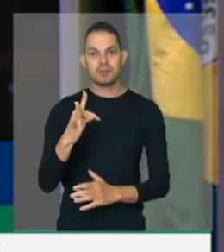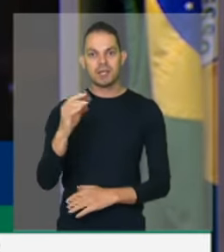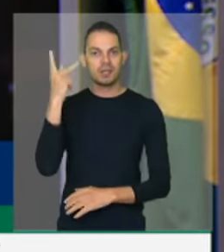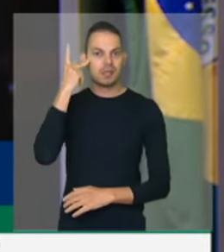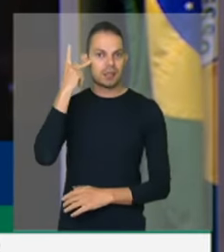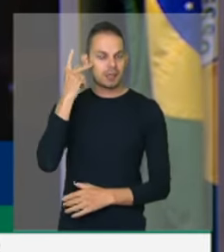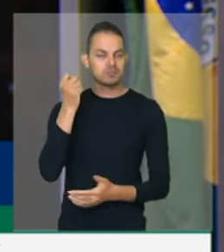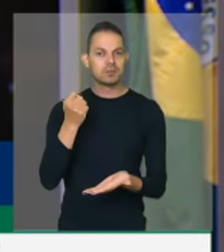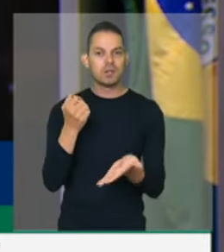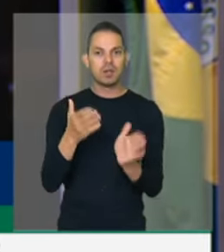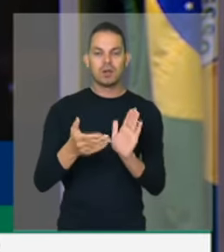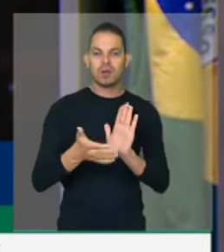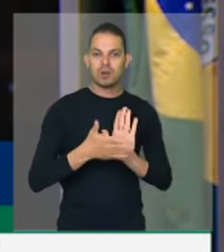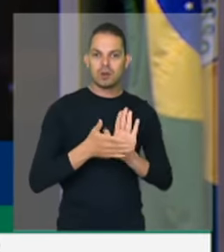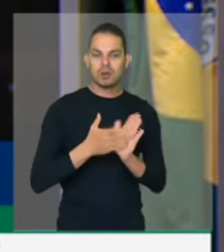E POSTERIOR AVALIAÇÃO E ACEITE DO ÓRGÃO DE SAÚDE DE